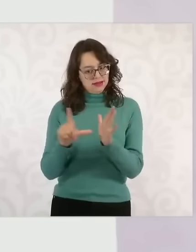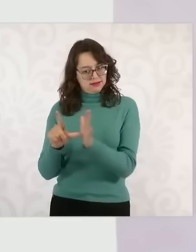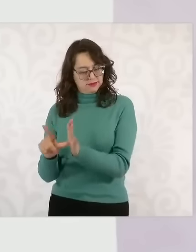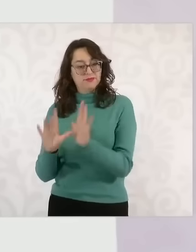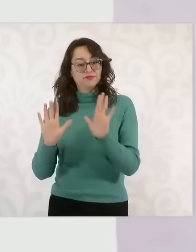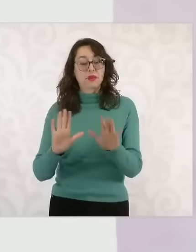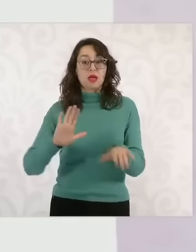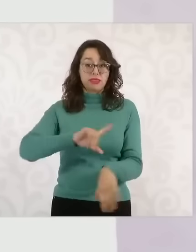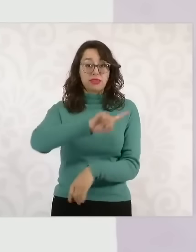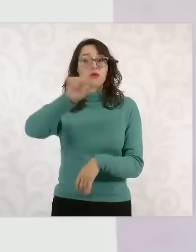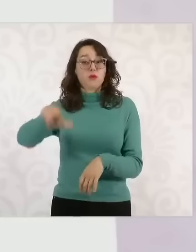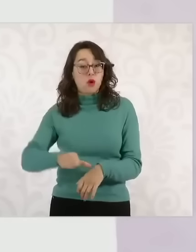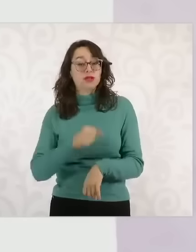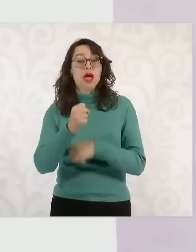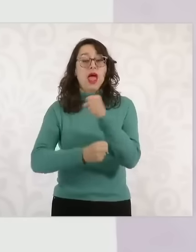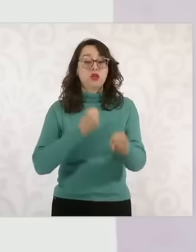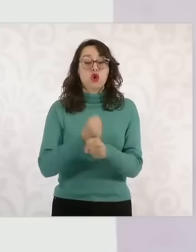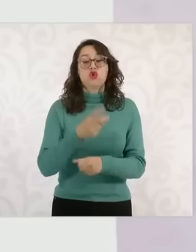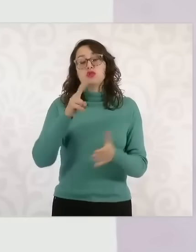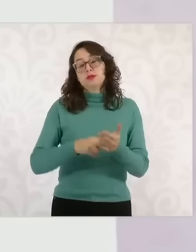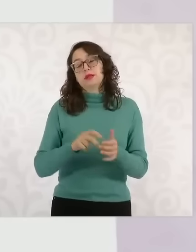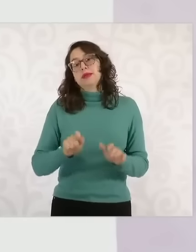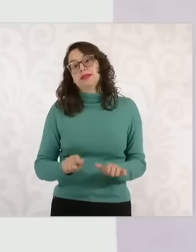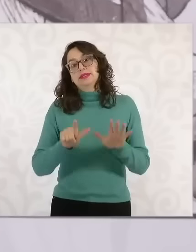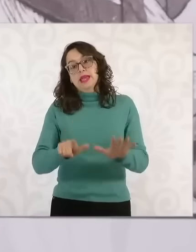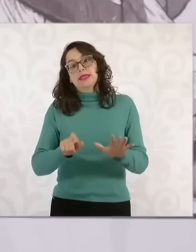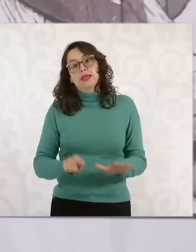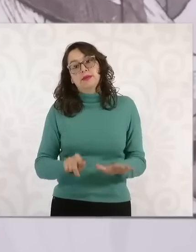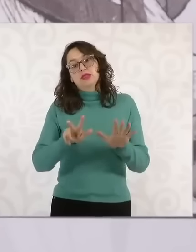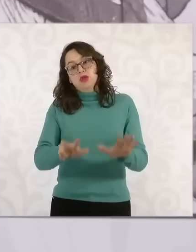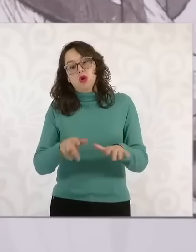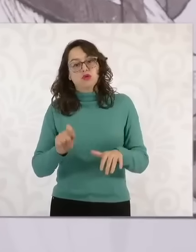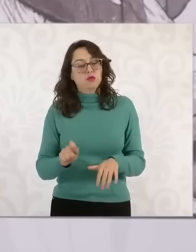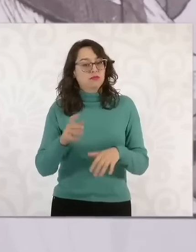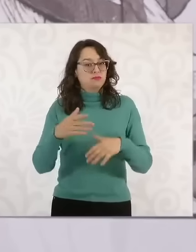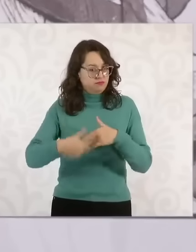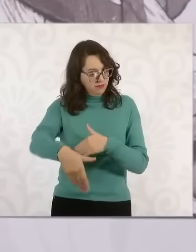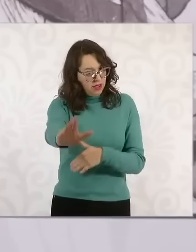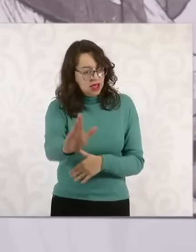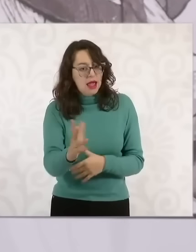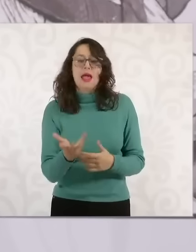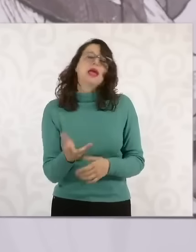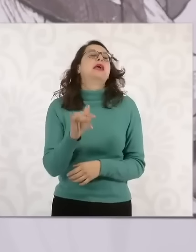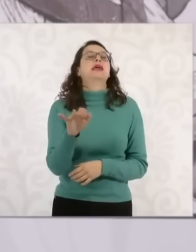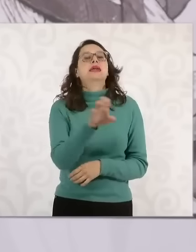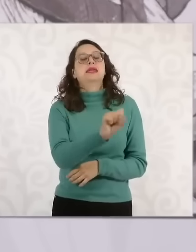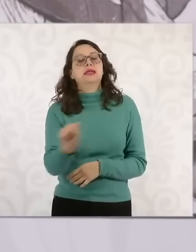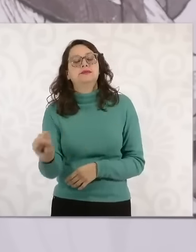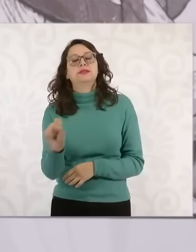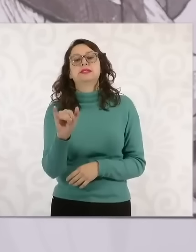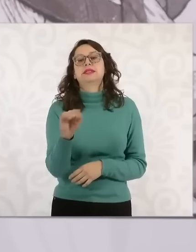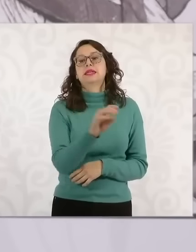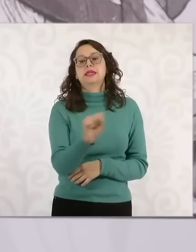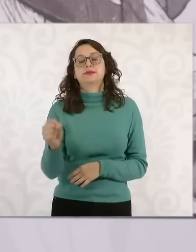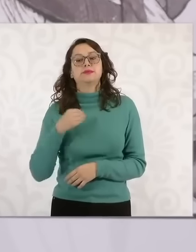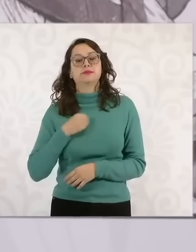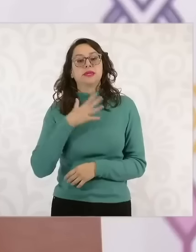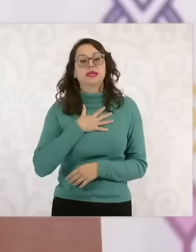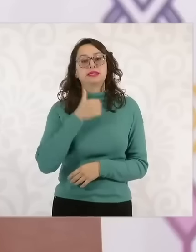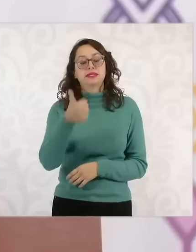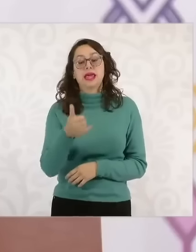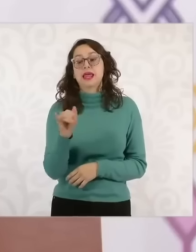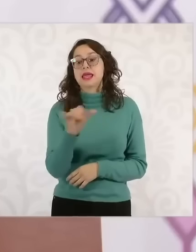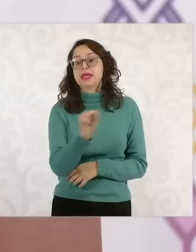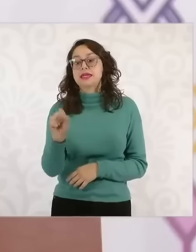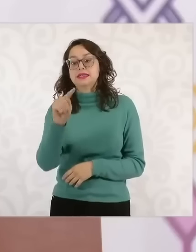salud principales, el IMS, el IMS Bienestar y el ISTE. Hay estados que aún no se adhieren al IMS